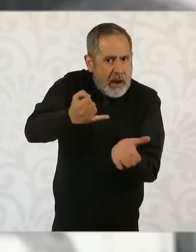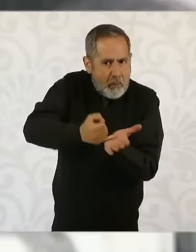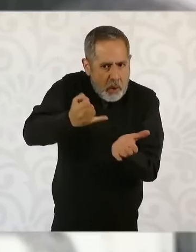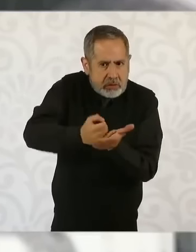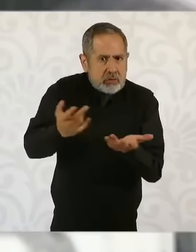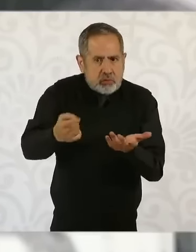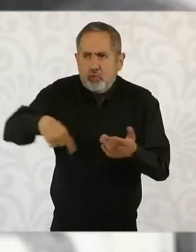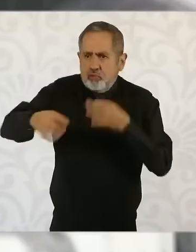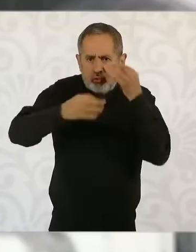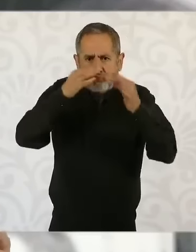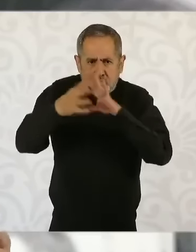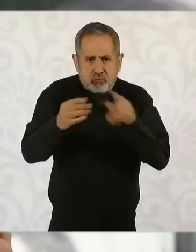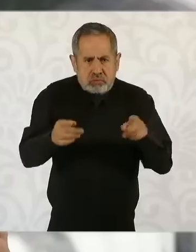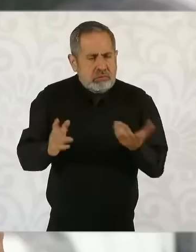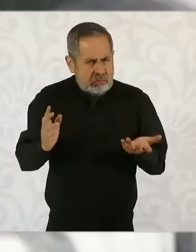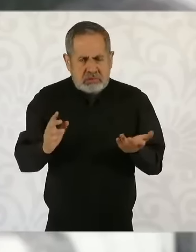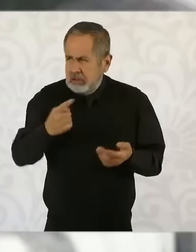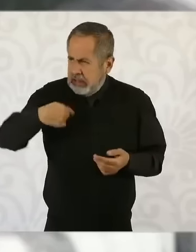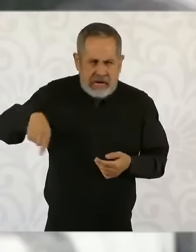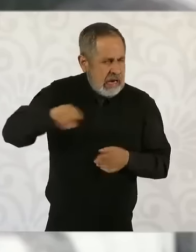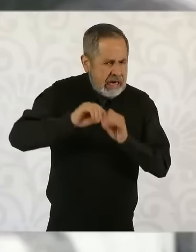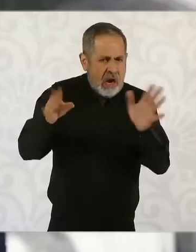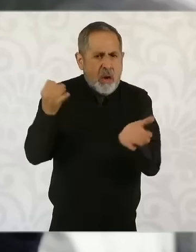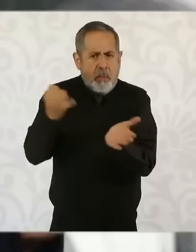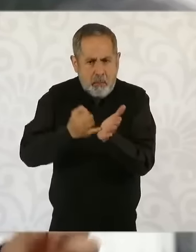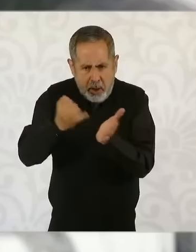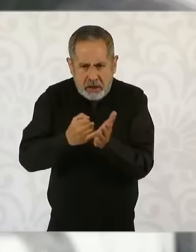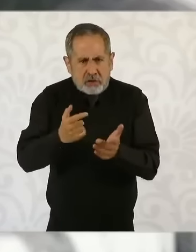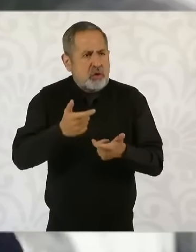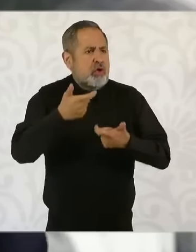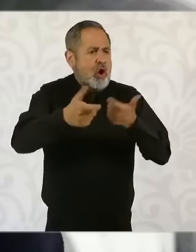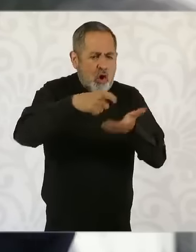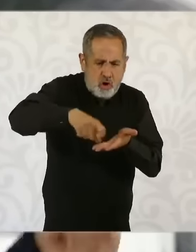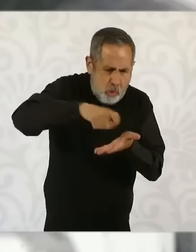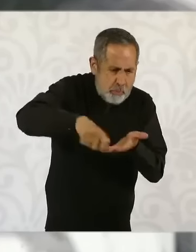porque claro que pagamos impuestos además del impuesto de la de las compras del impuesto de las